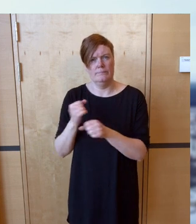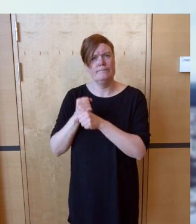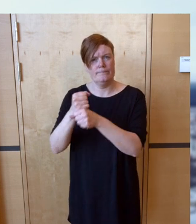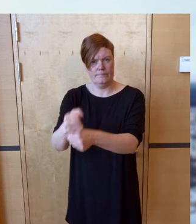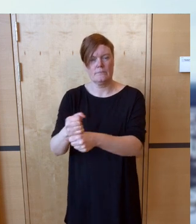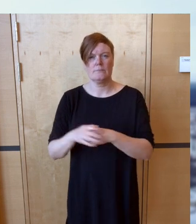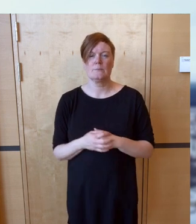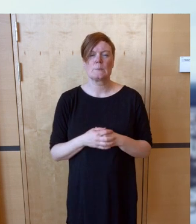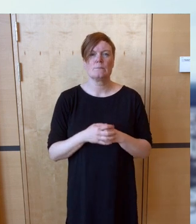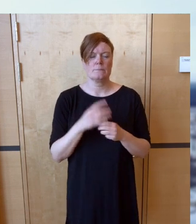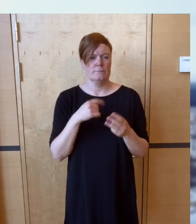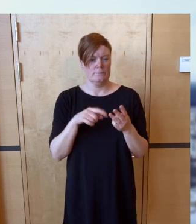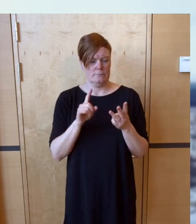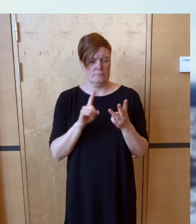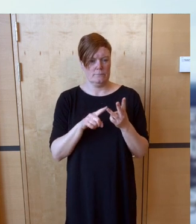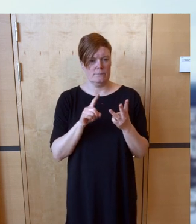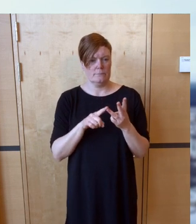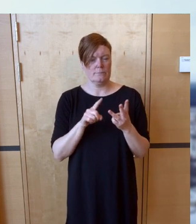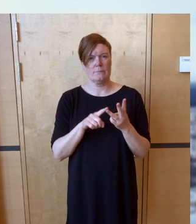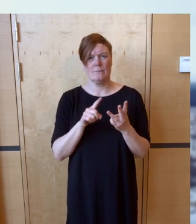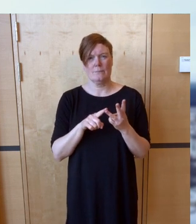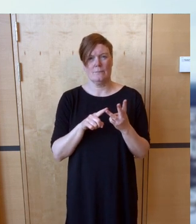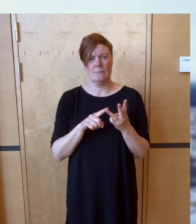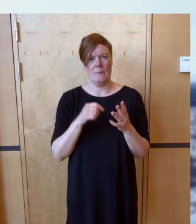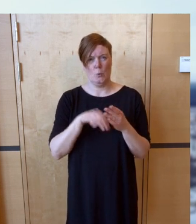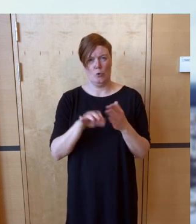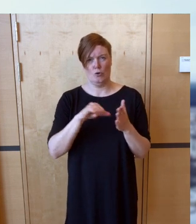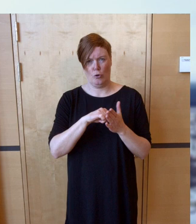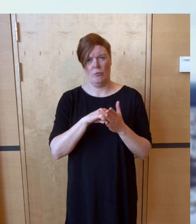Sänd en sista som redovisar ett underskott är ju samhällsbyggnadsnämnden